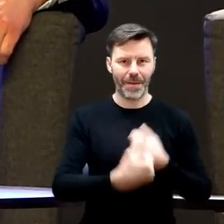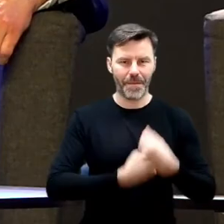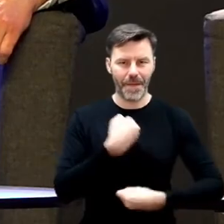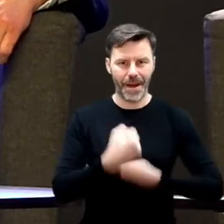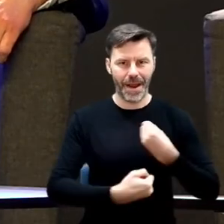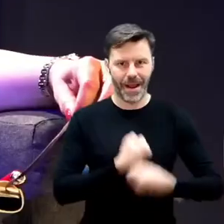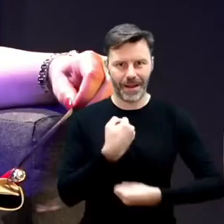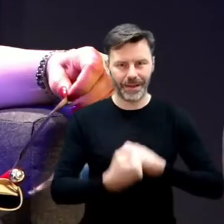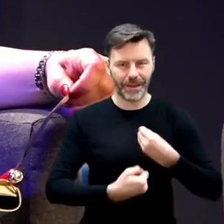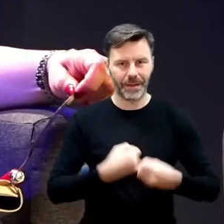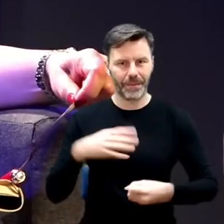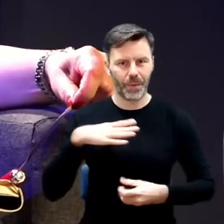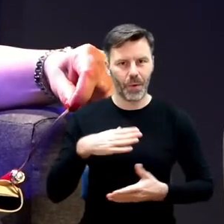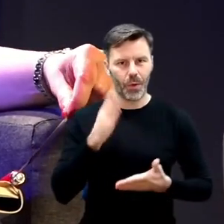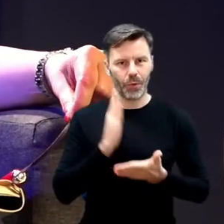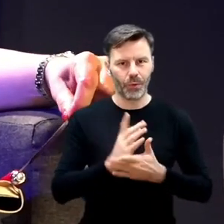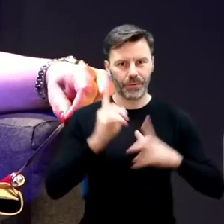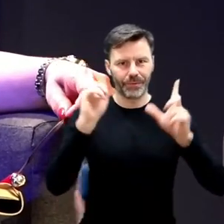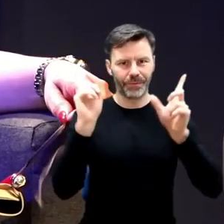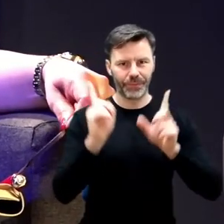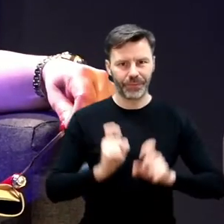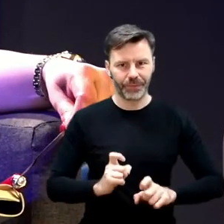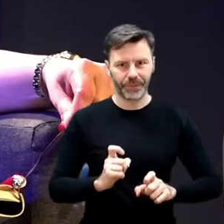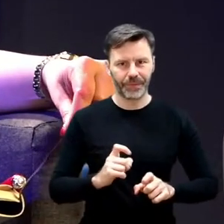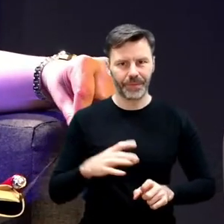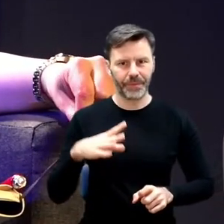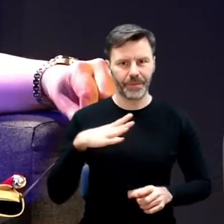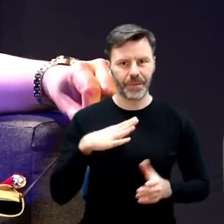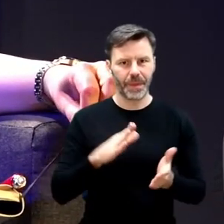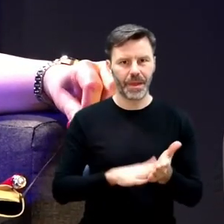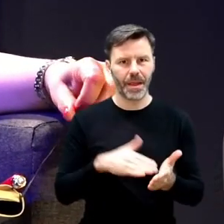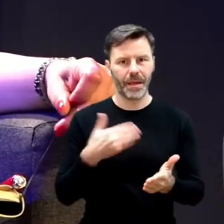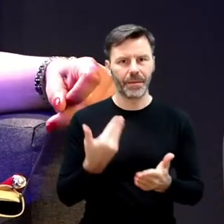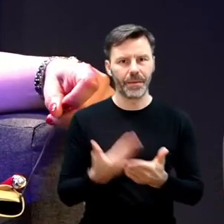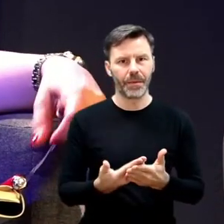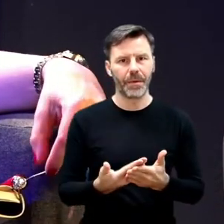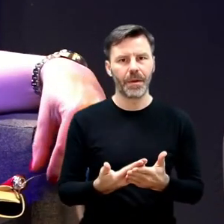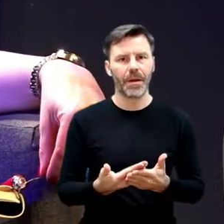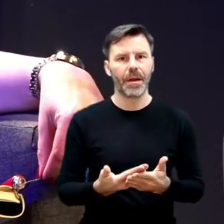wdrożone, na przykład była kwestia możliwości zabezpieczania części